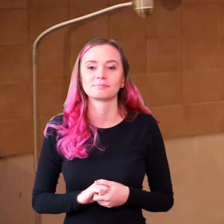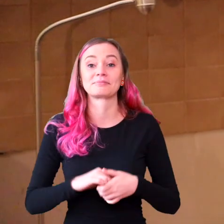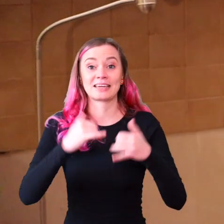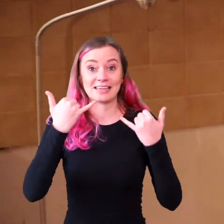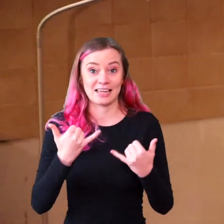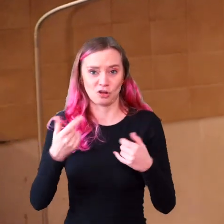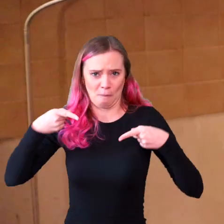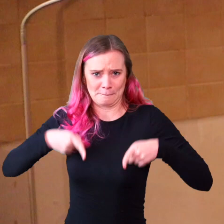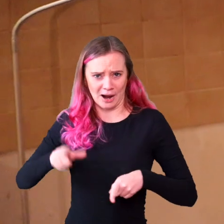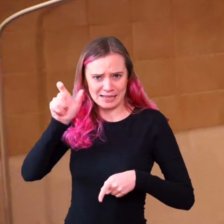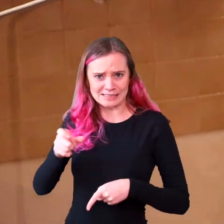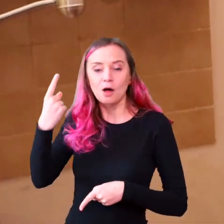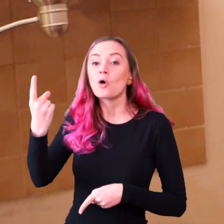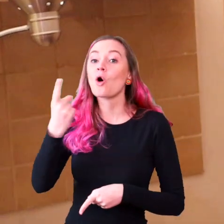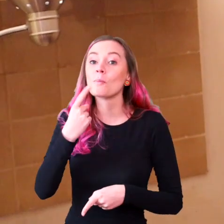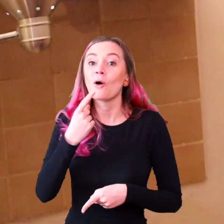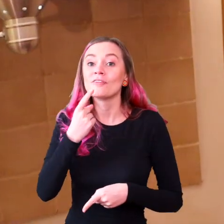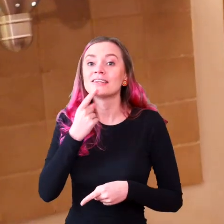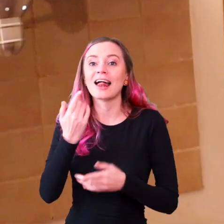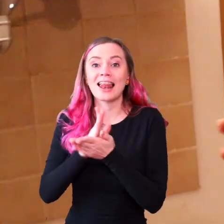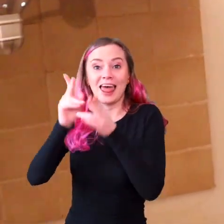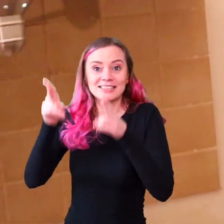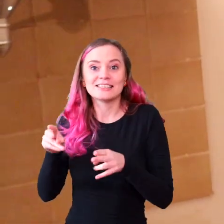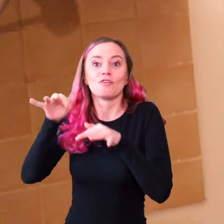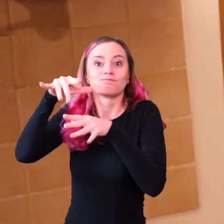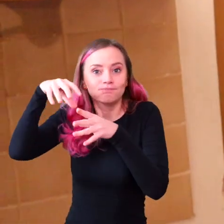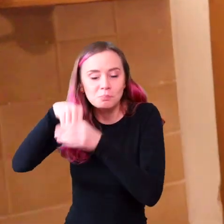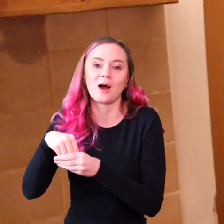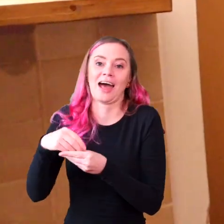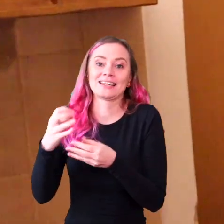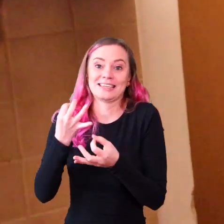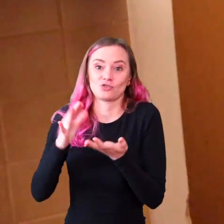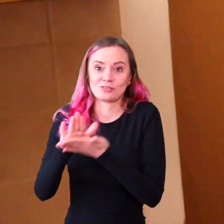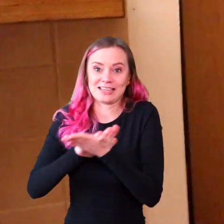Majitel nám říkal, že jsou tady nějaké věci zadarmo! Tak se pojďme kouknout.